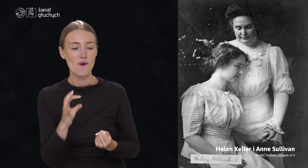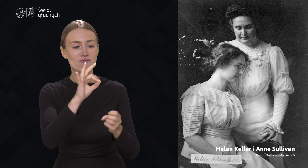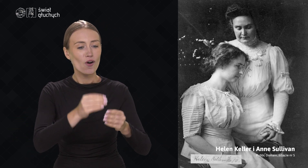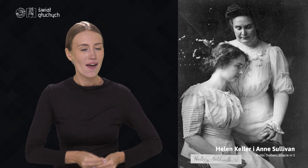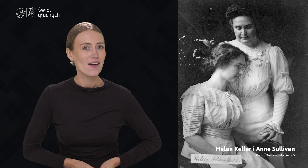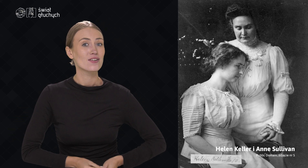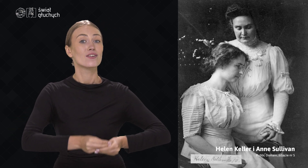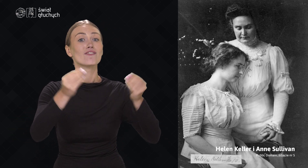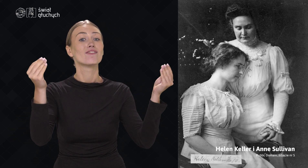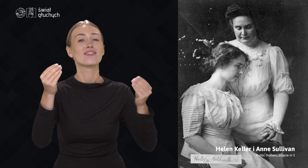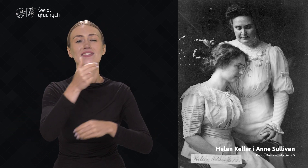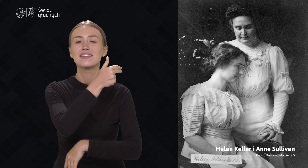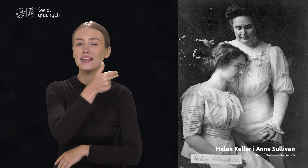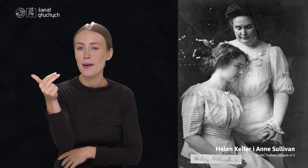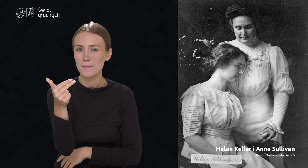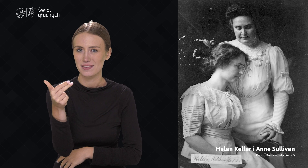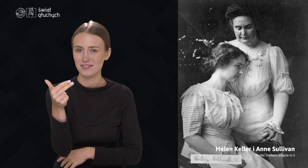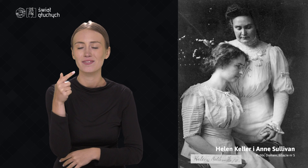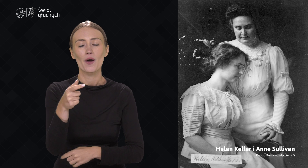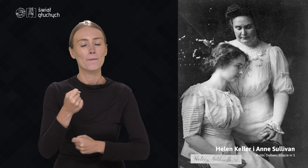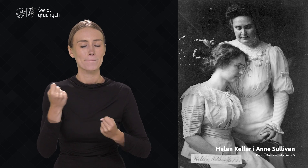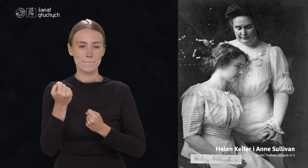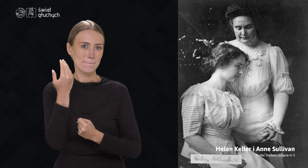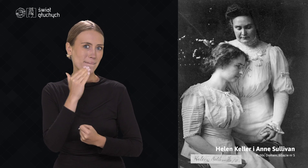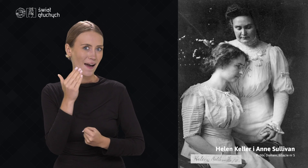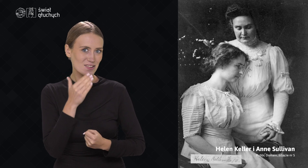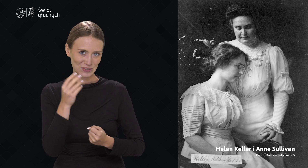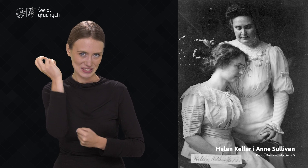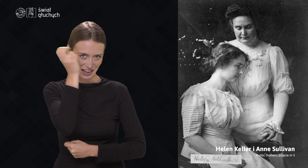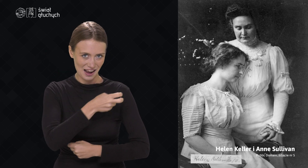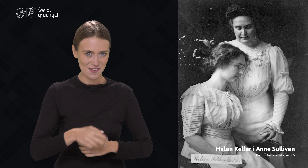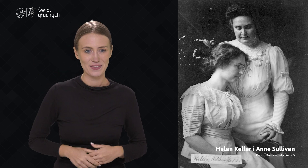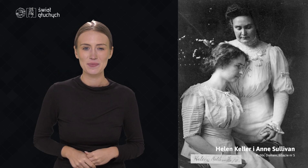aby rozwijać wiedzę Helen na tematy, które były dla niej szczególnie ciekawe.